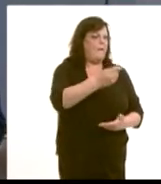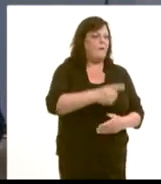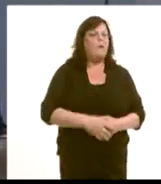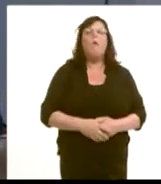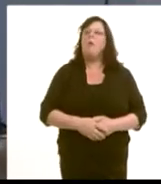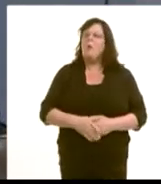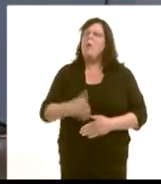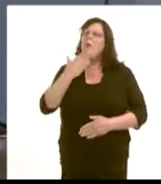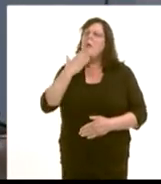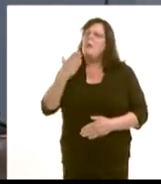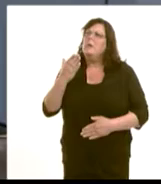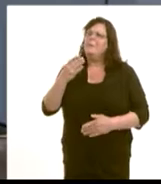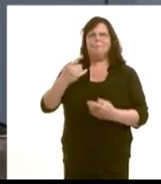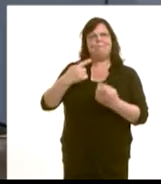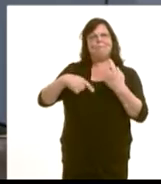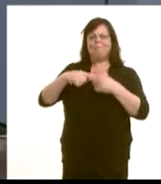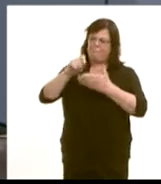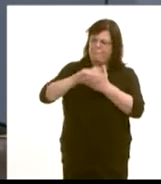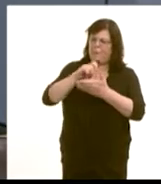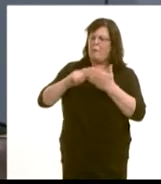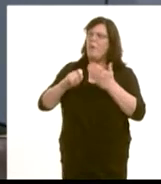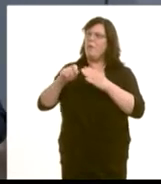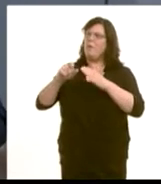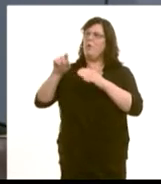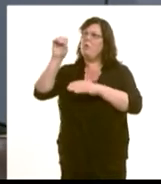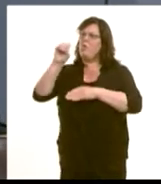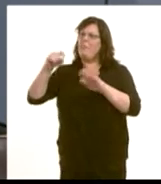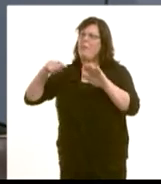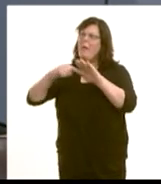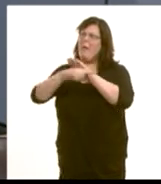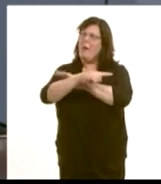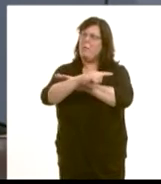effaith fawr ar y diwydiant amaethyddol, ac maeín bwysig nawr bod Llywodraethau ar bob